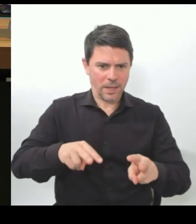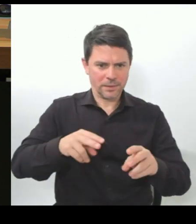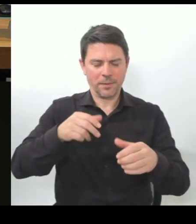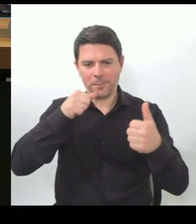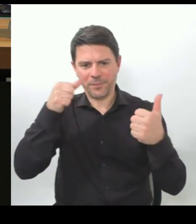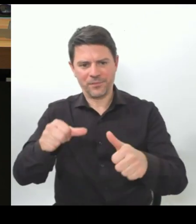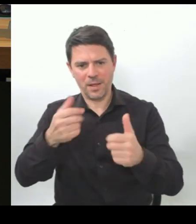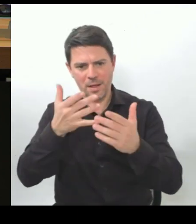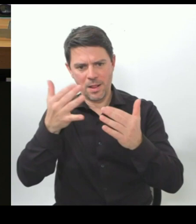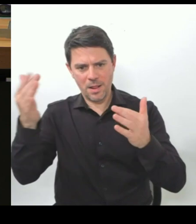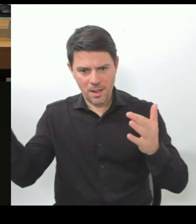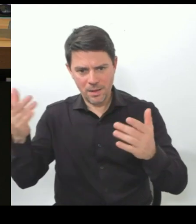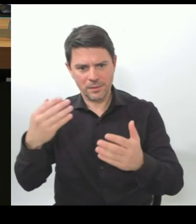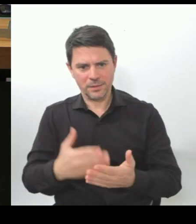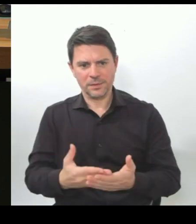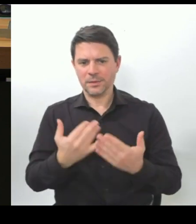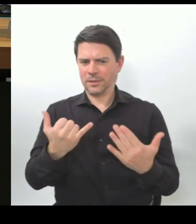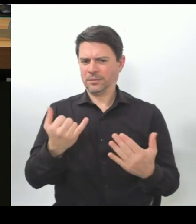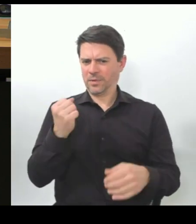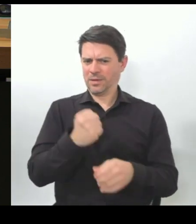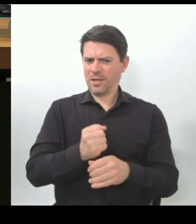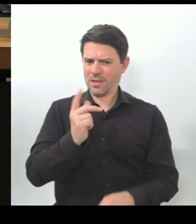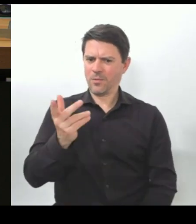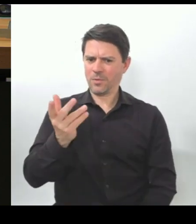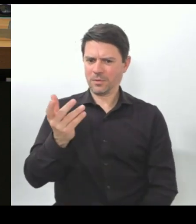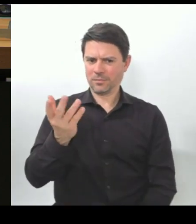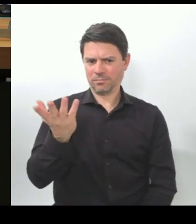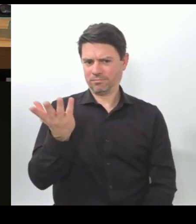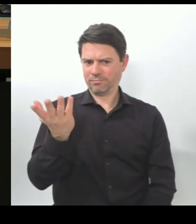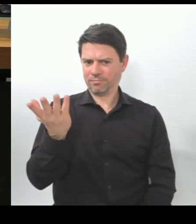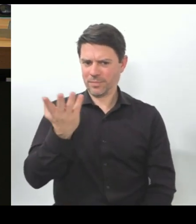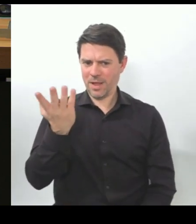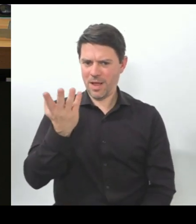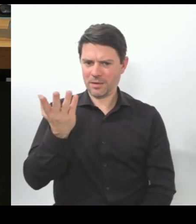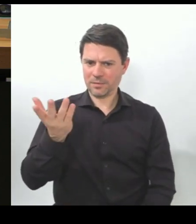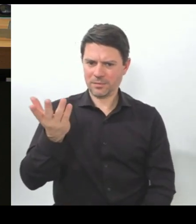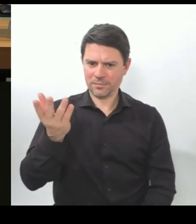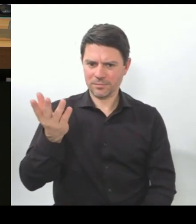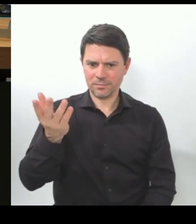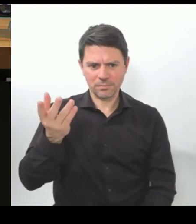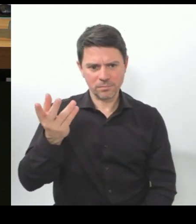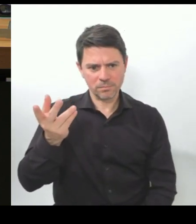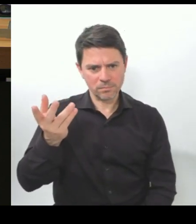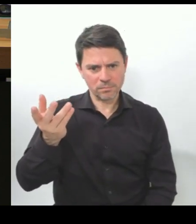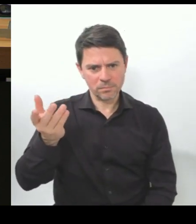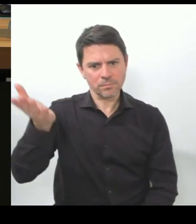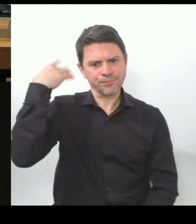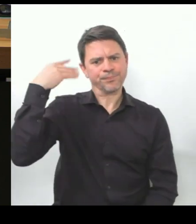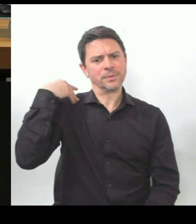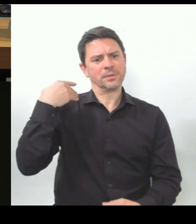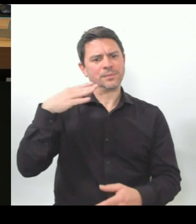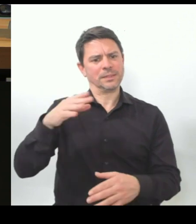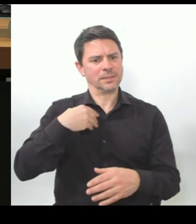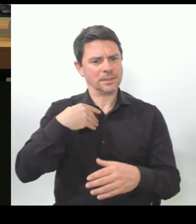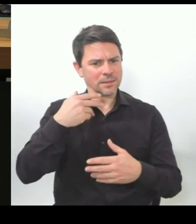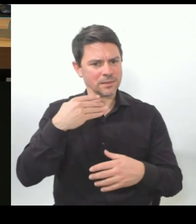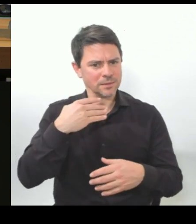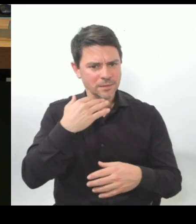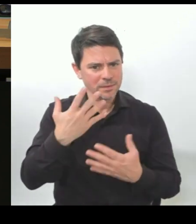Aber das am Rande. Sie geben dem Senat relativ freie Hand, hier zu handeln, vermeiden Sie auch weiterhin klare Festlegung.